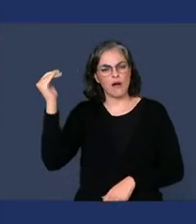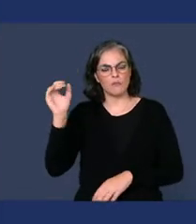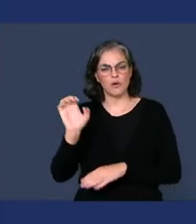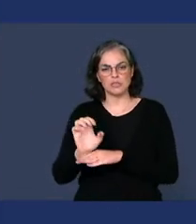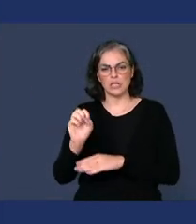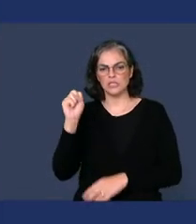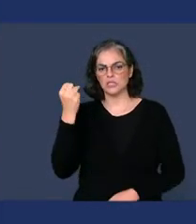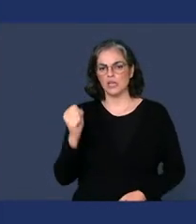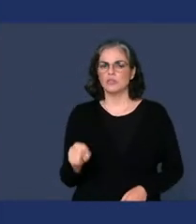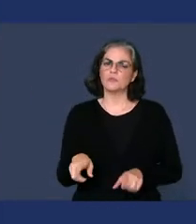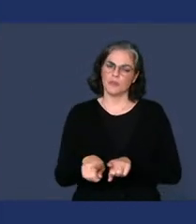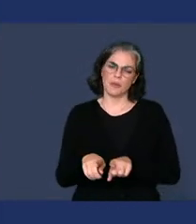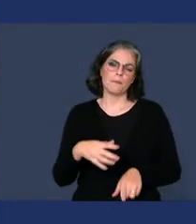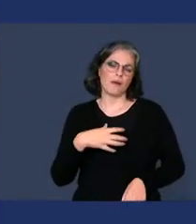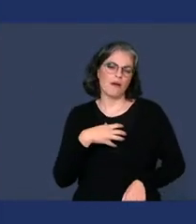CALCINHA PRETA QUE FEZ SUCESSO EM SERGIPE, NA BAHIA, DEPUTADA